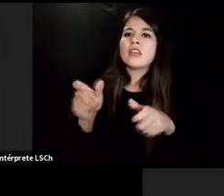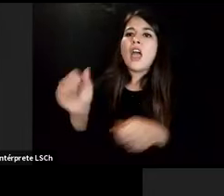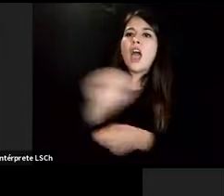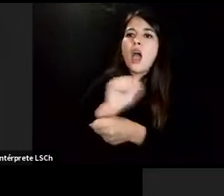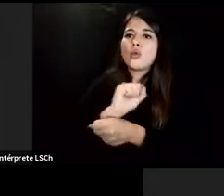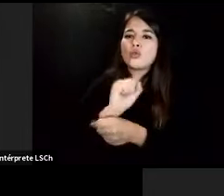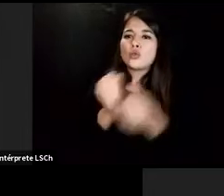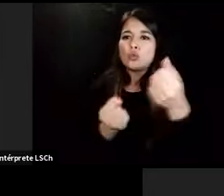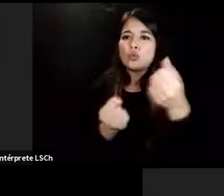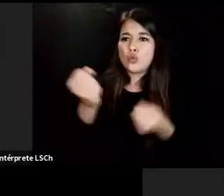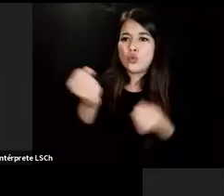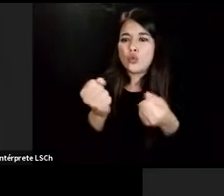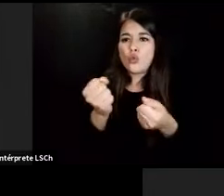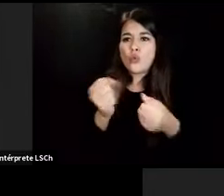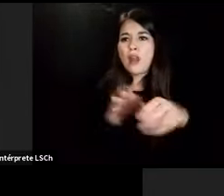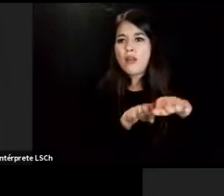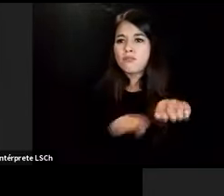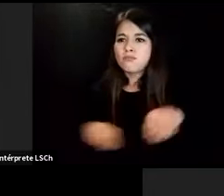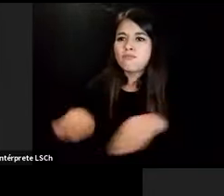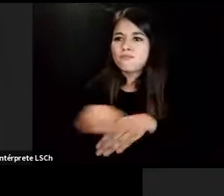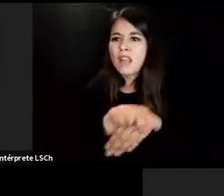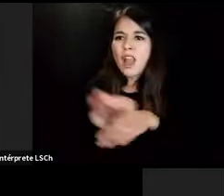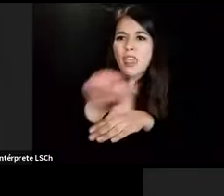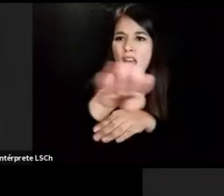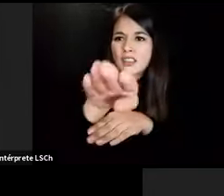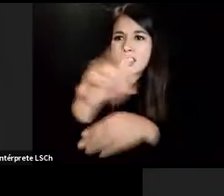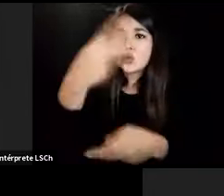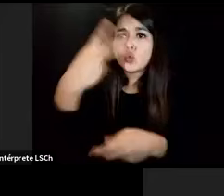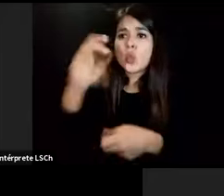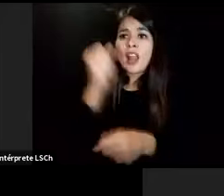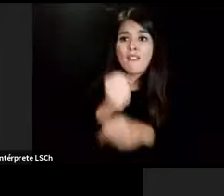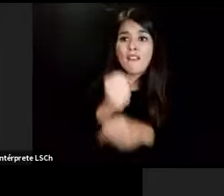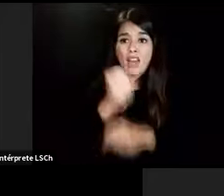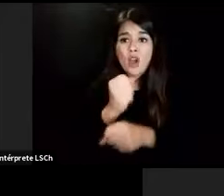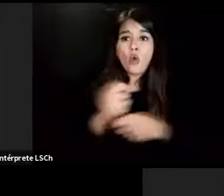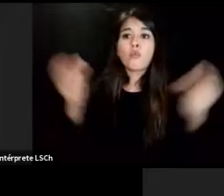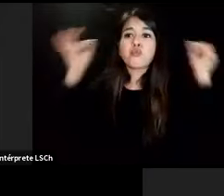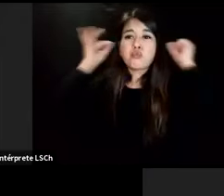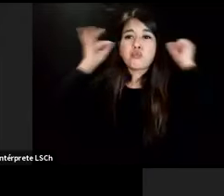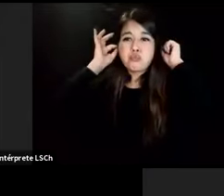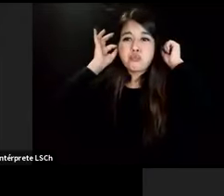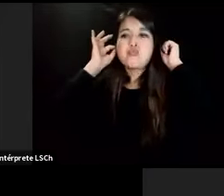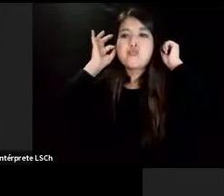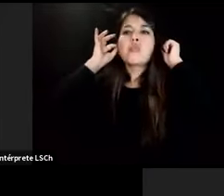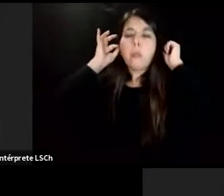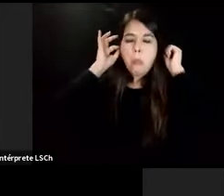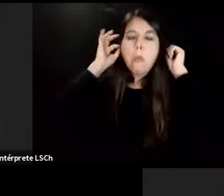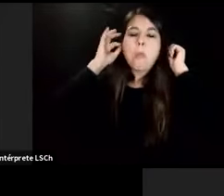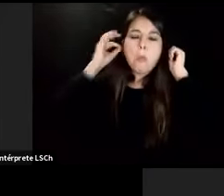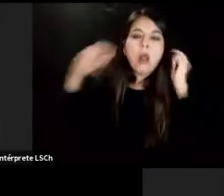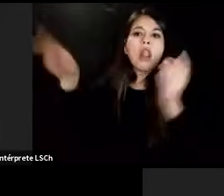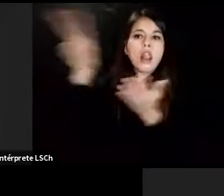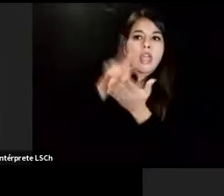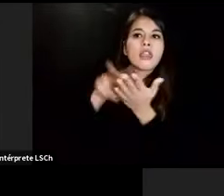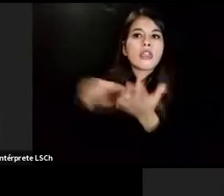a su trabajo, fuera escuchando (en vez de escuchar las noticias) fuera leyendo un audiolibro.